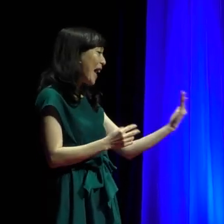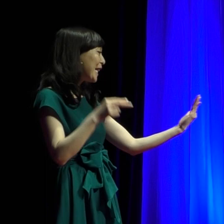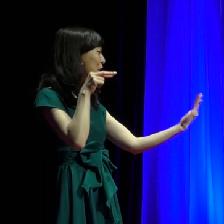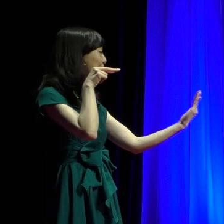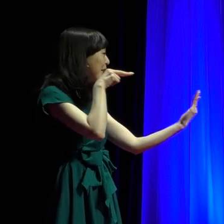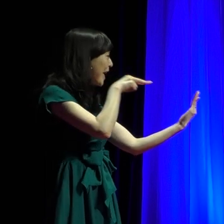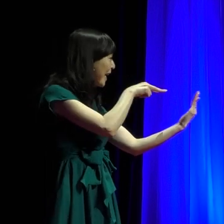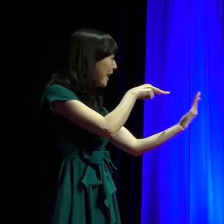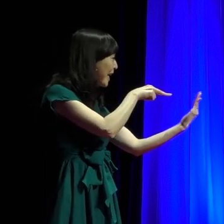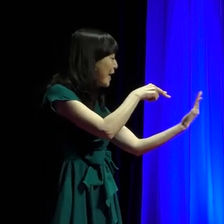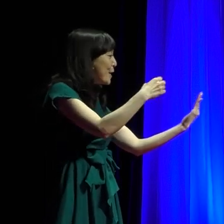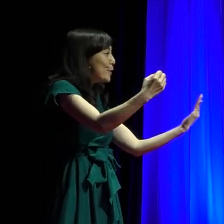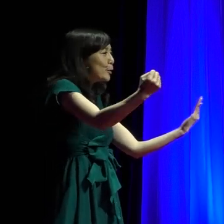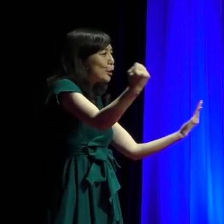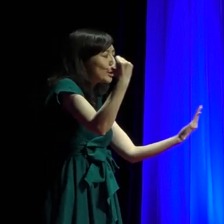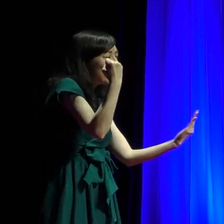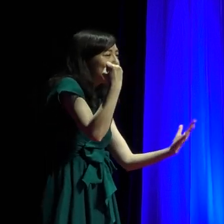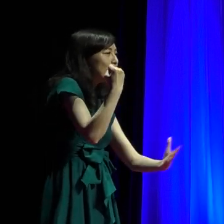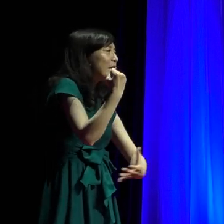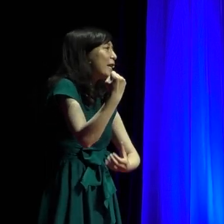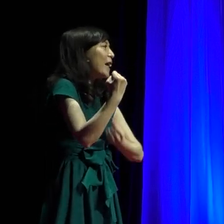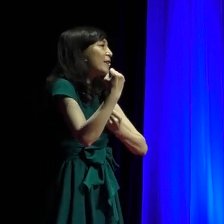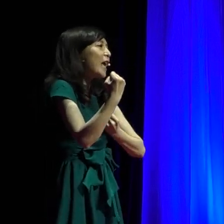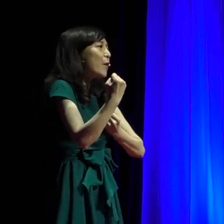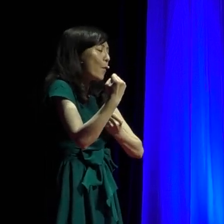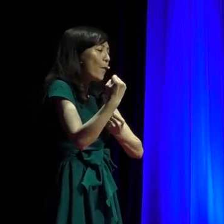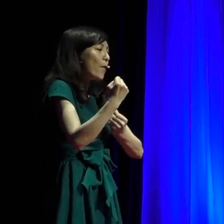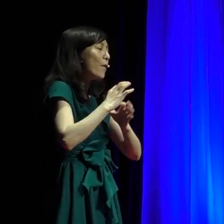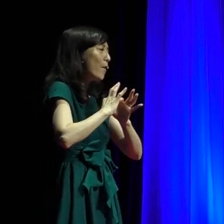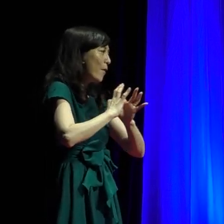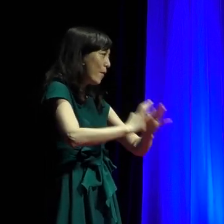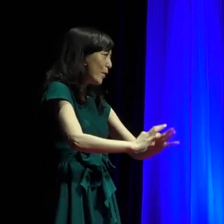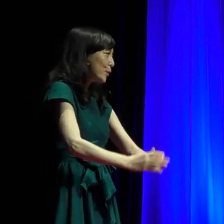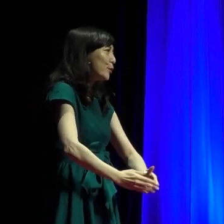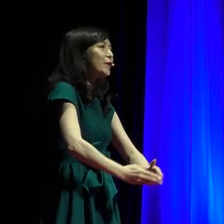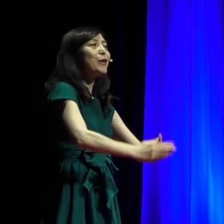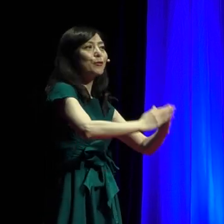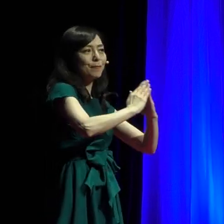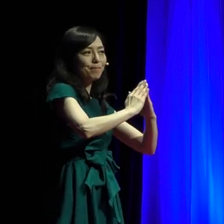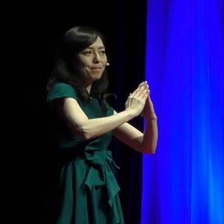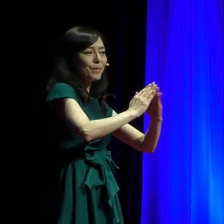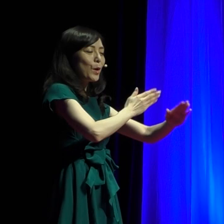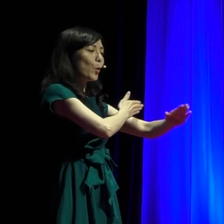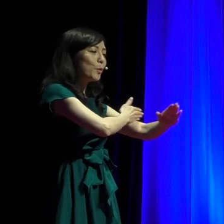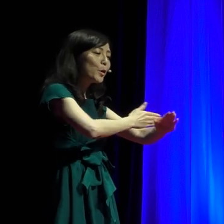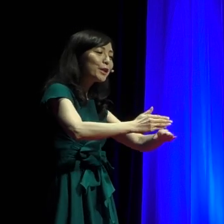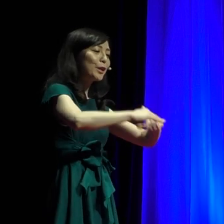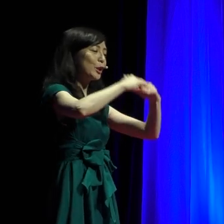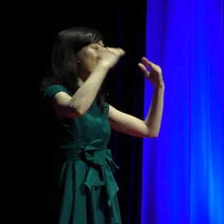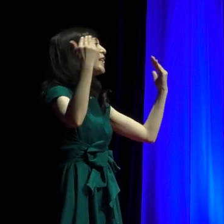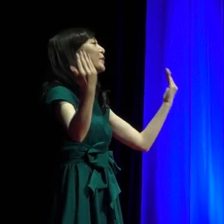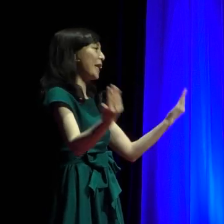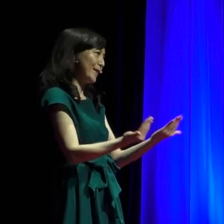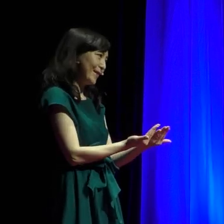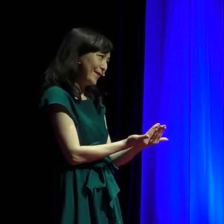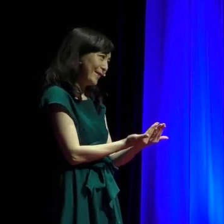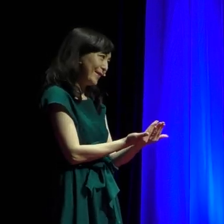sino mirar a la otra persona y crear un fuerte vínculo de confianza. Este proceso lo es todo.